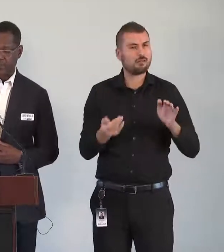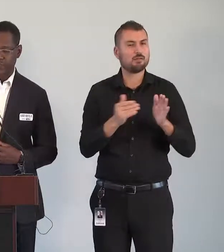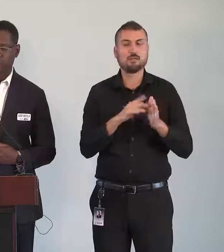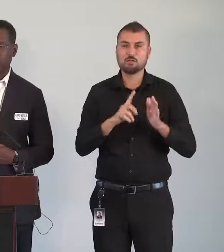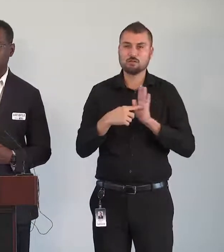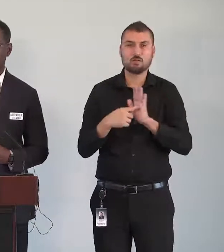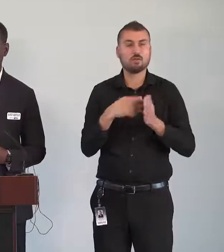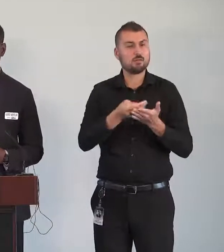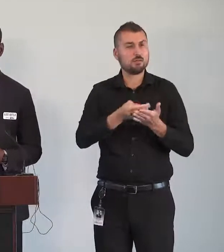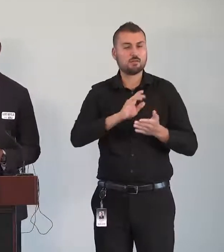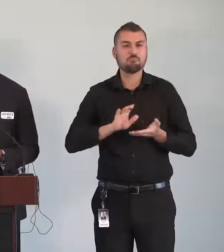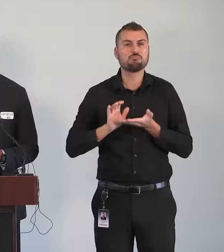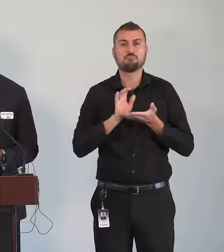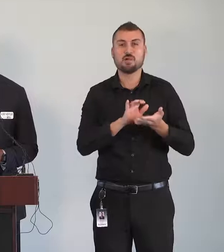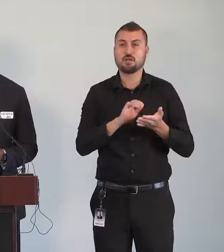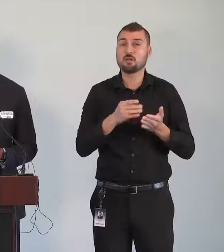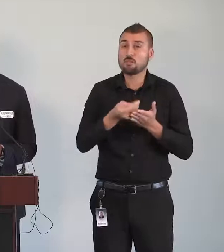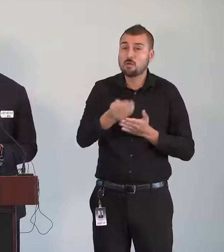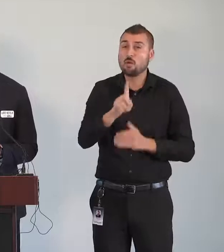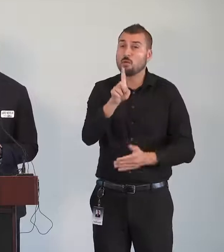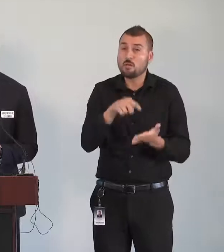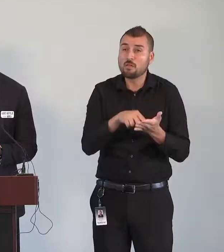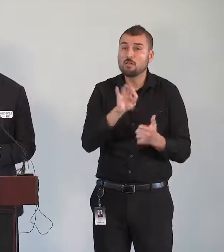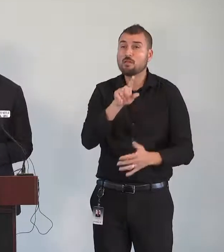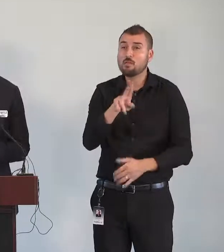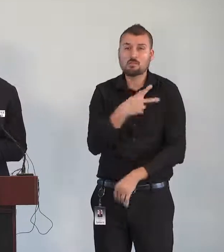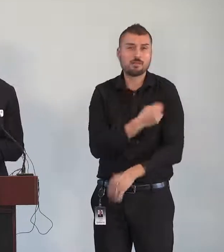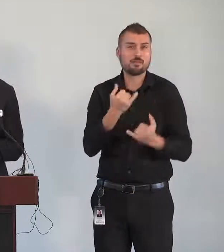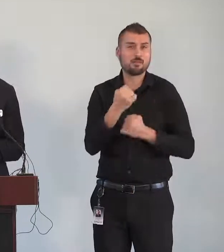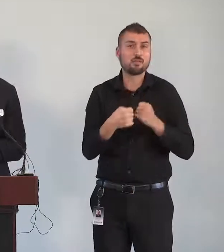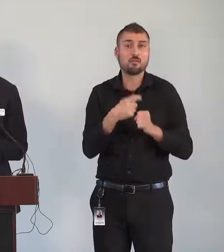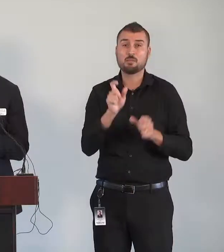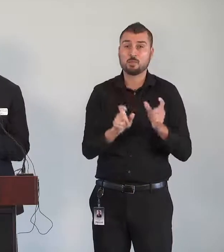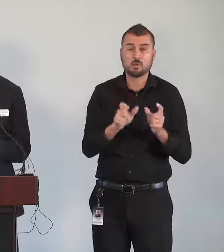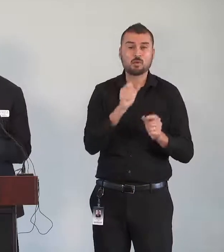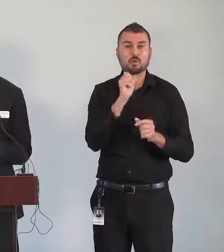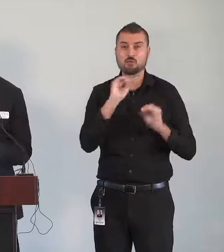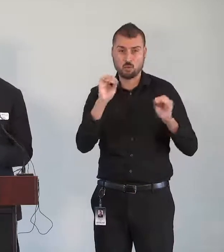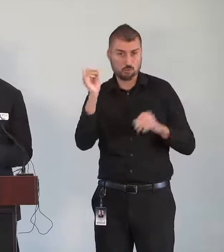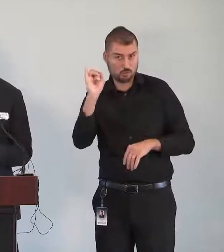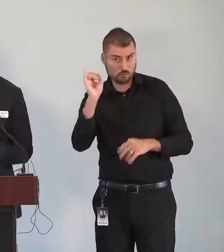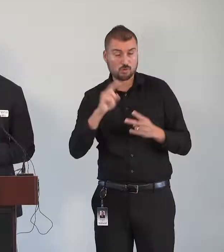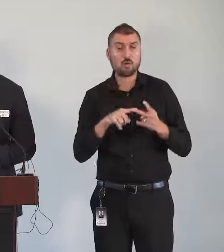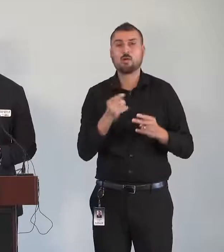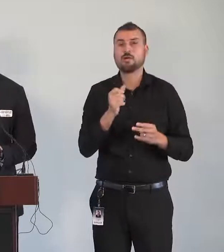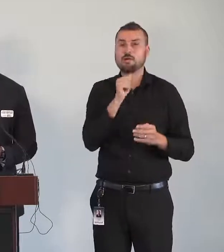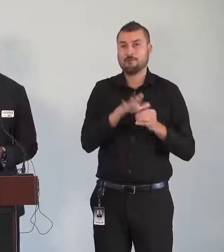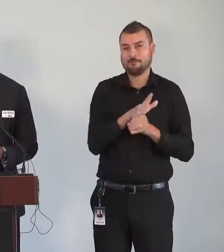para comprar 1 000 vacunas contra la gripe este año para las personas sin seguro o con seguro insuficiente para mantener